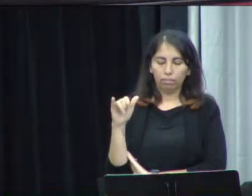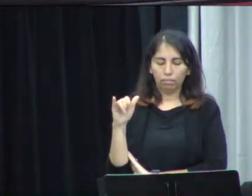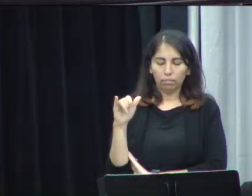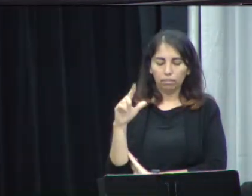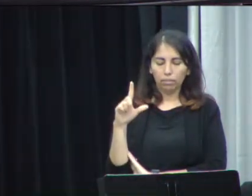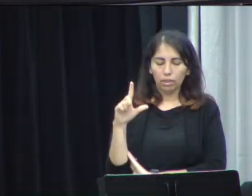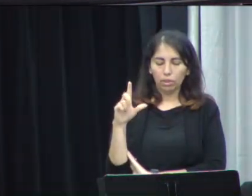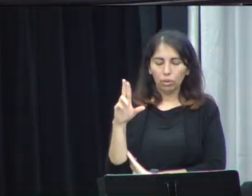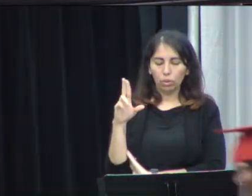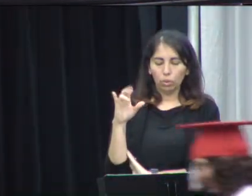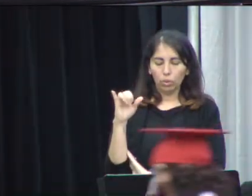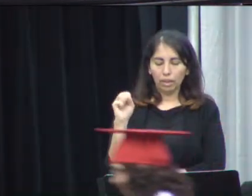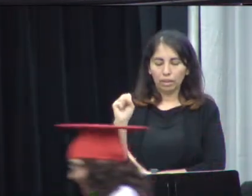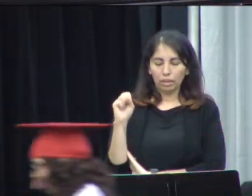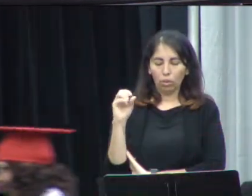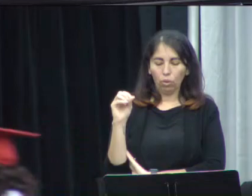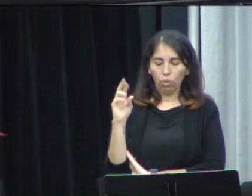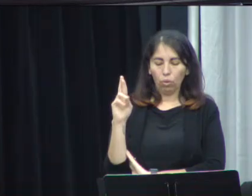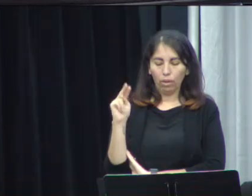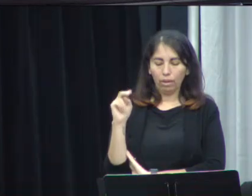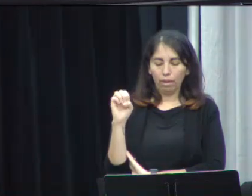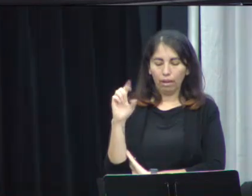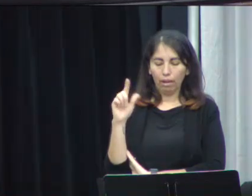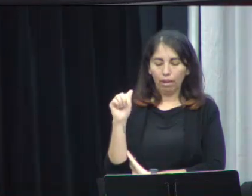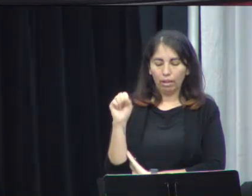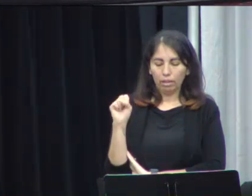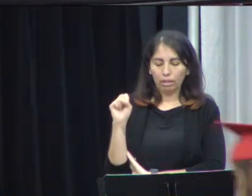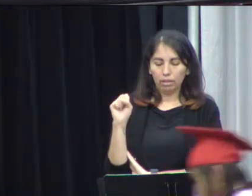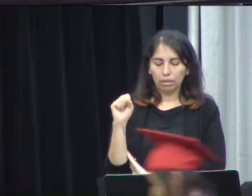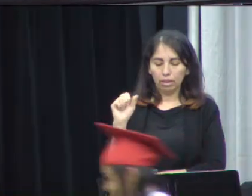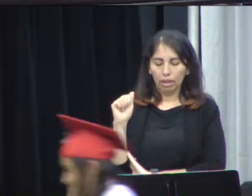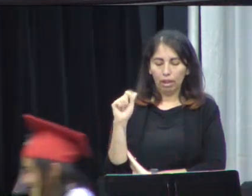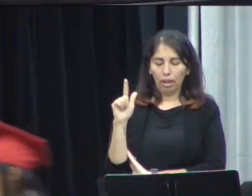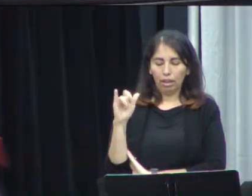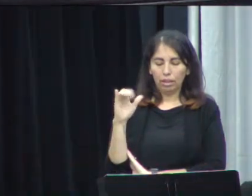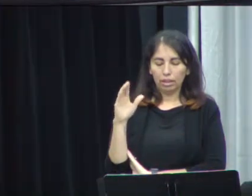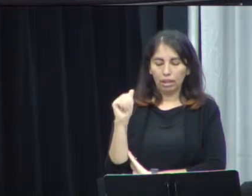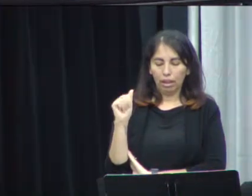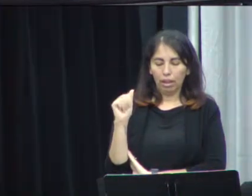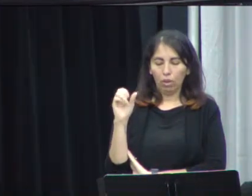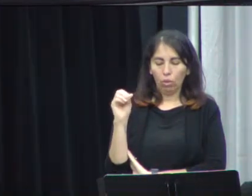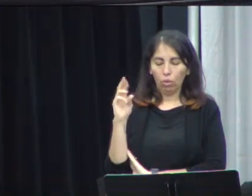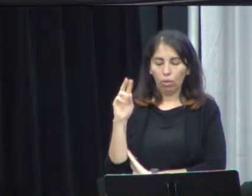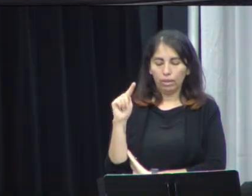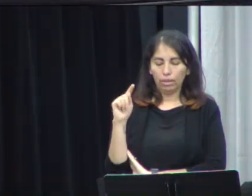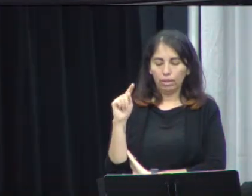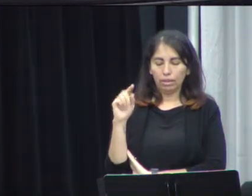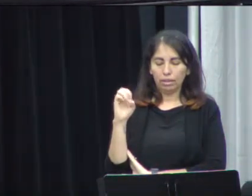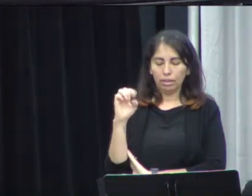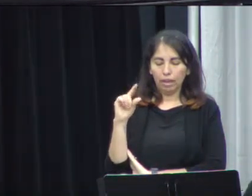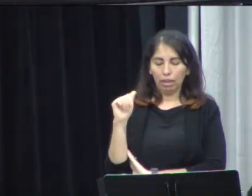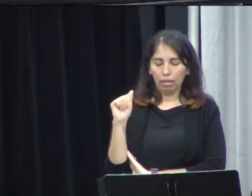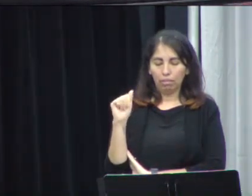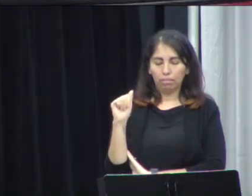Louise Ornalez. (audience applauds) Elisia Ortega. (audience applauds)